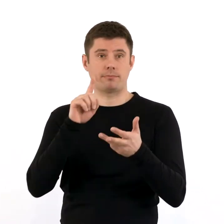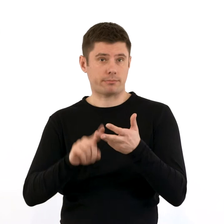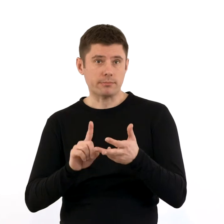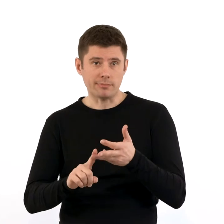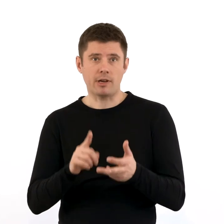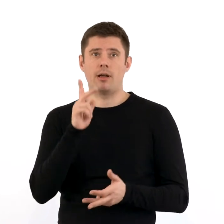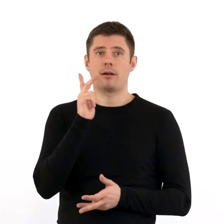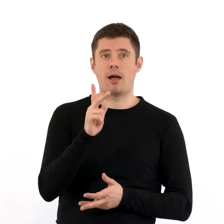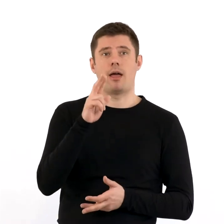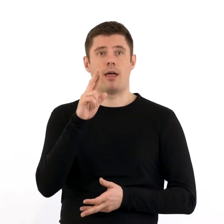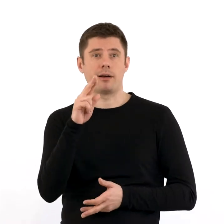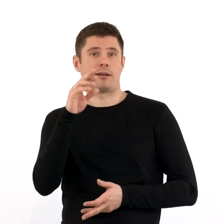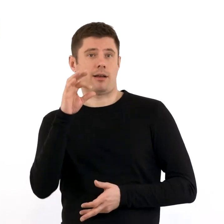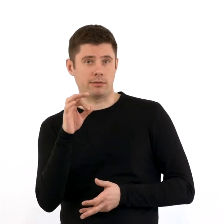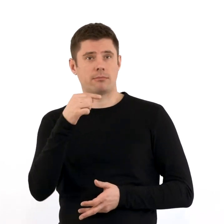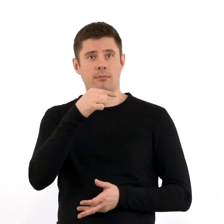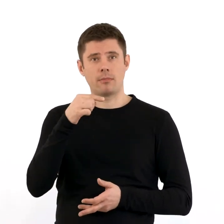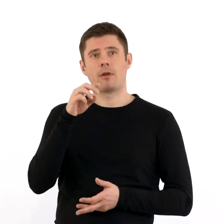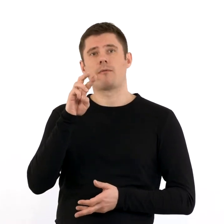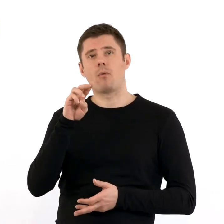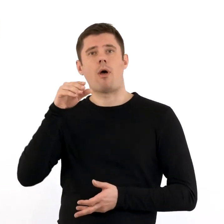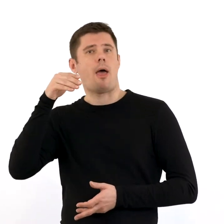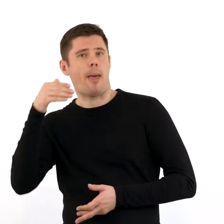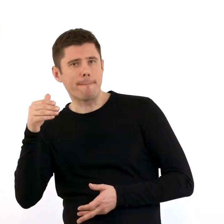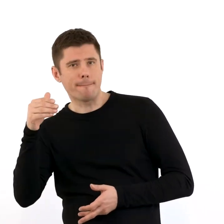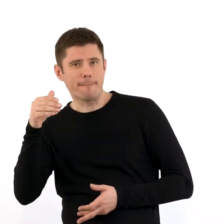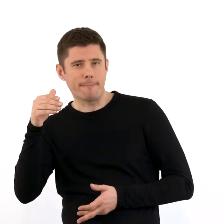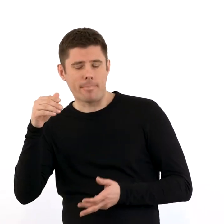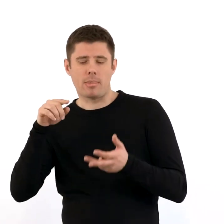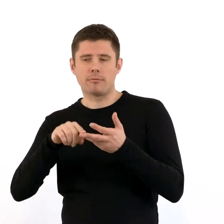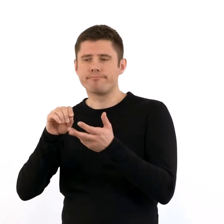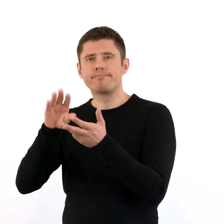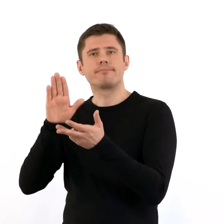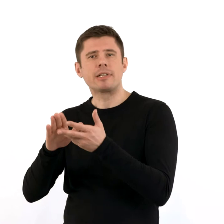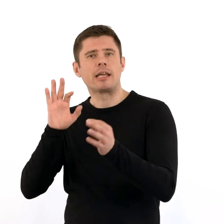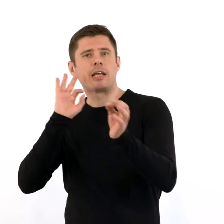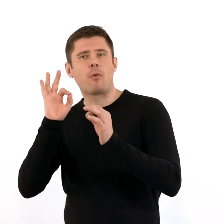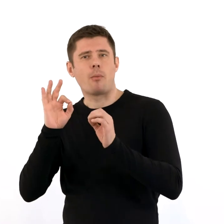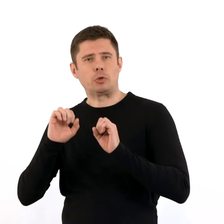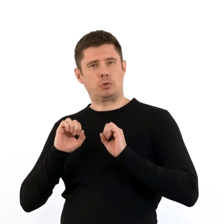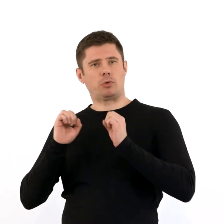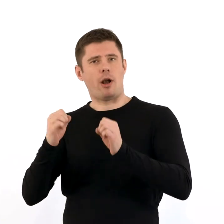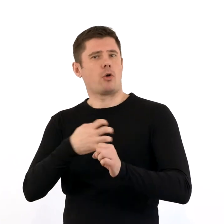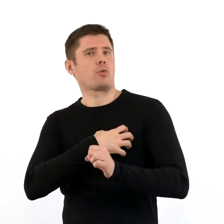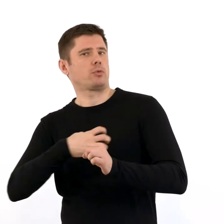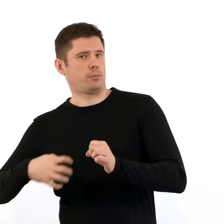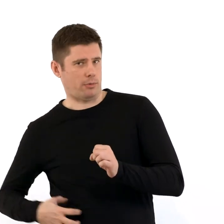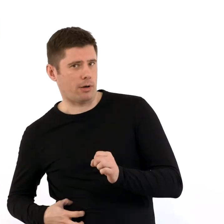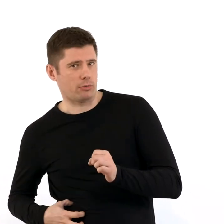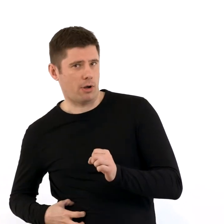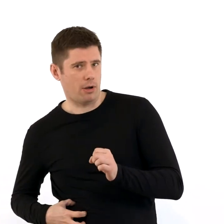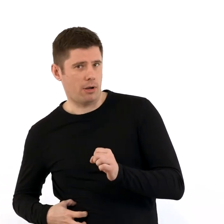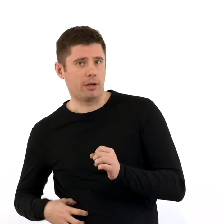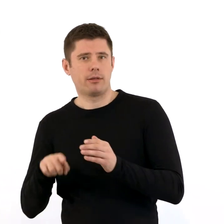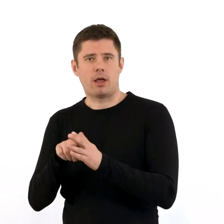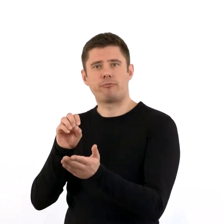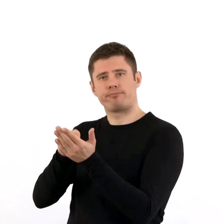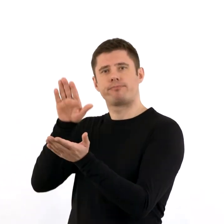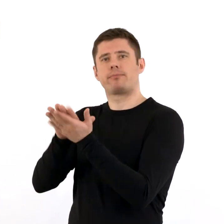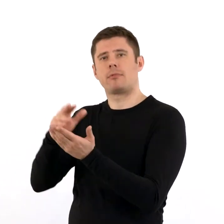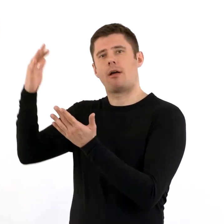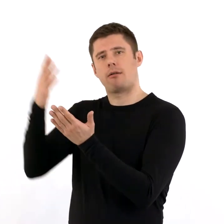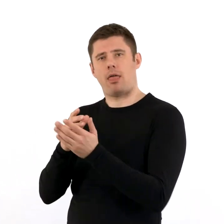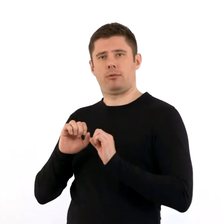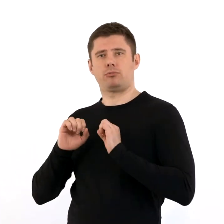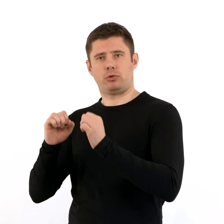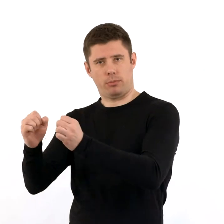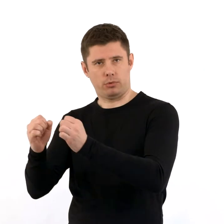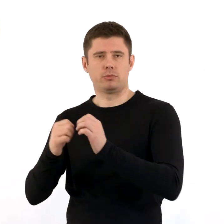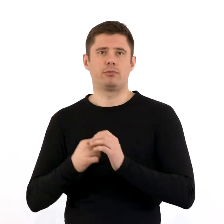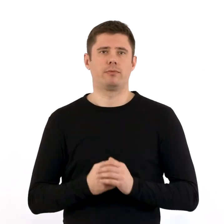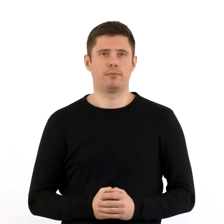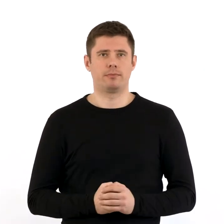KRS-WM – zakres działalności gospodarczej i wpis do rejestru przedsiębiorców.